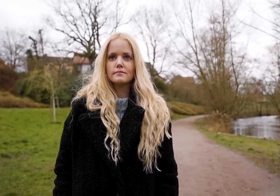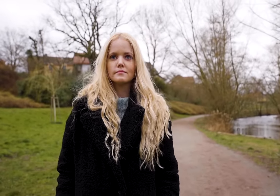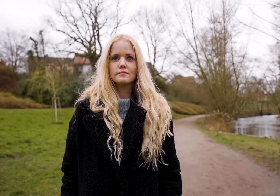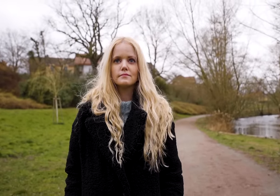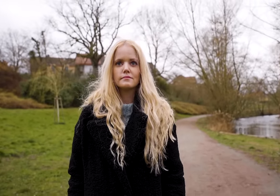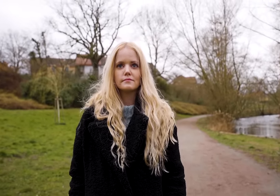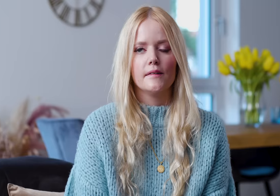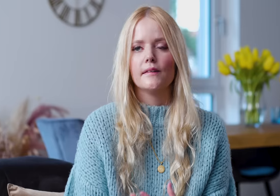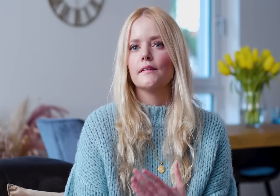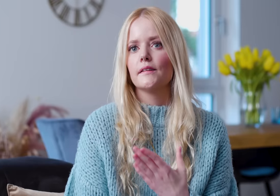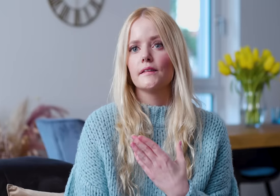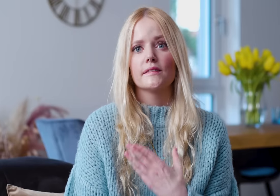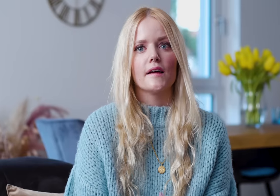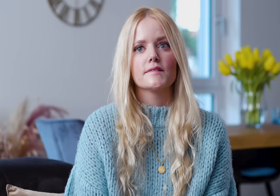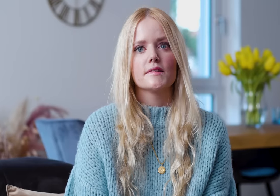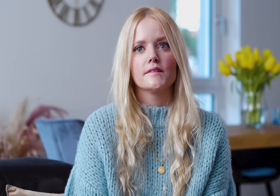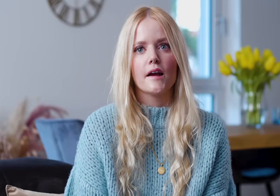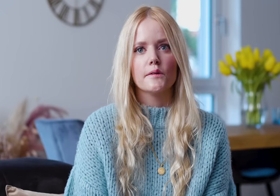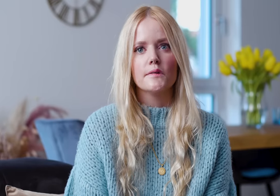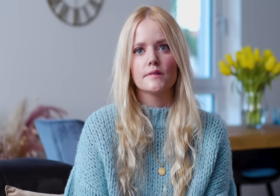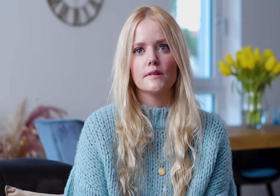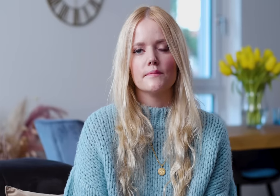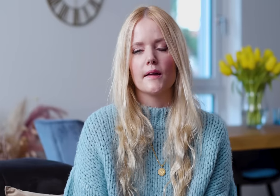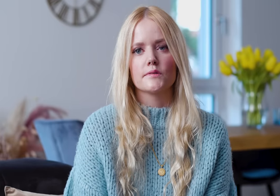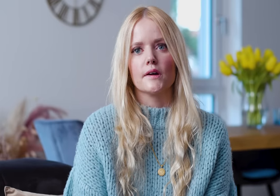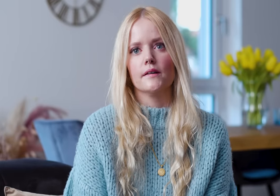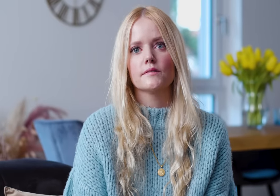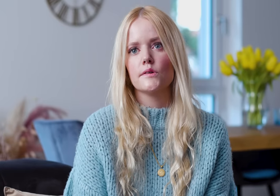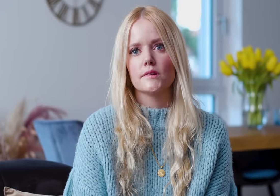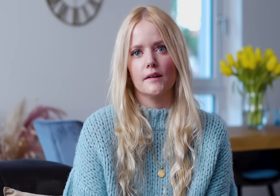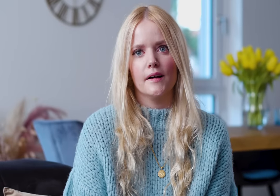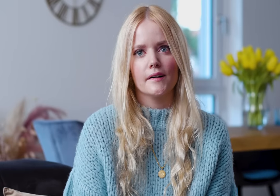den man schon ... seit der Diagnose hat oder halt kurz danach,